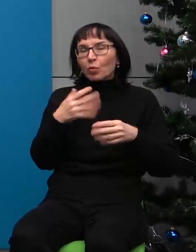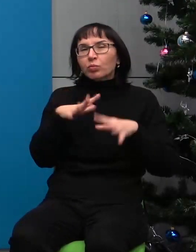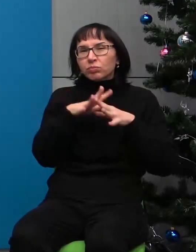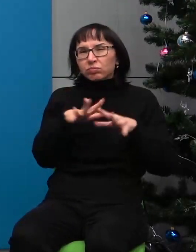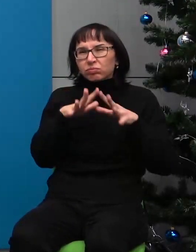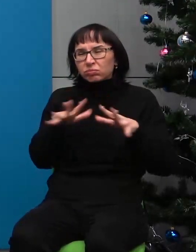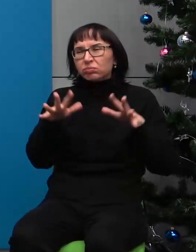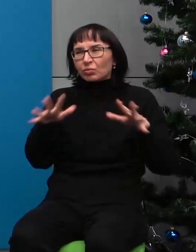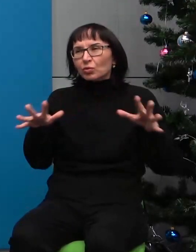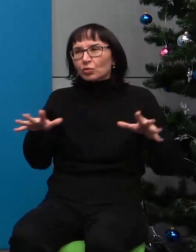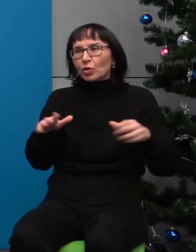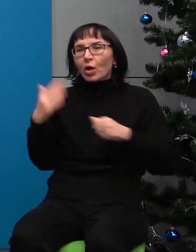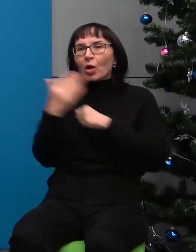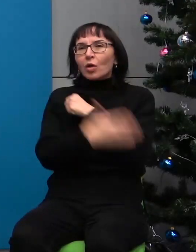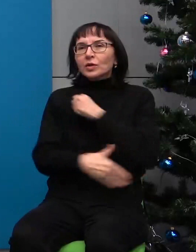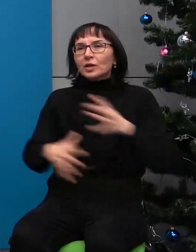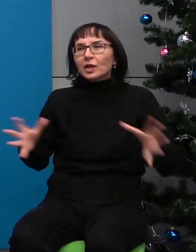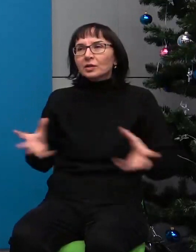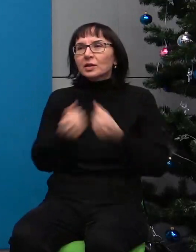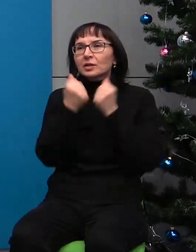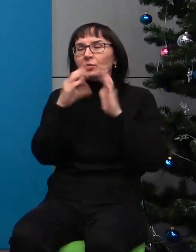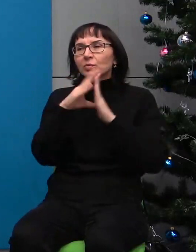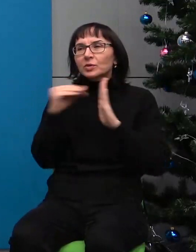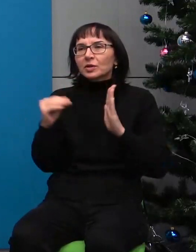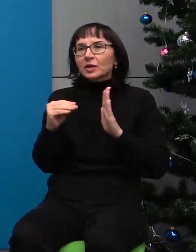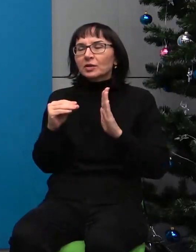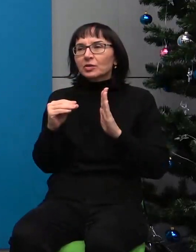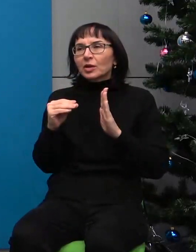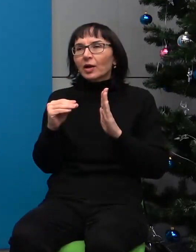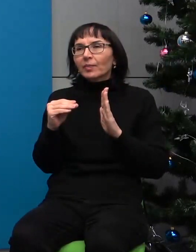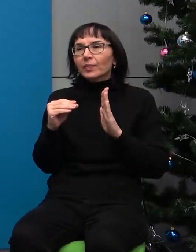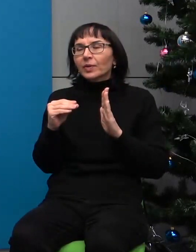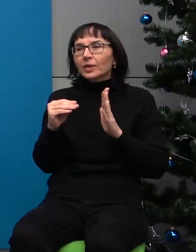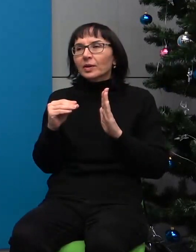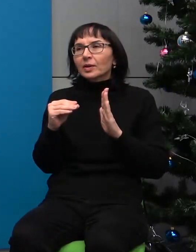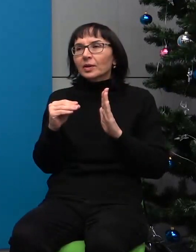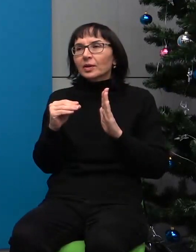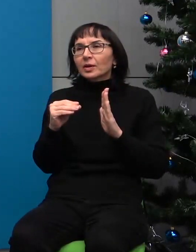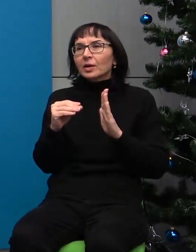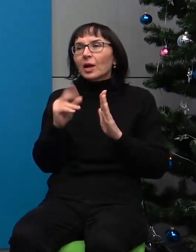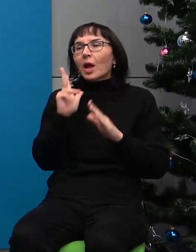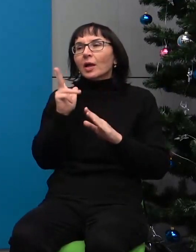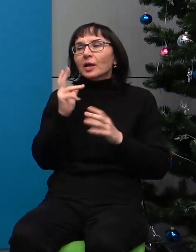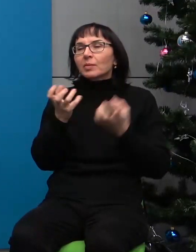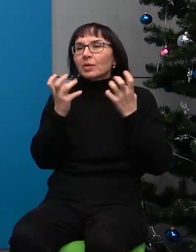Ostatnio znalazłem zdjęcie z rubryczki, kim chcę być za 10 lat.